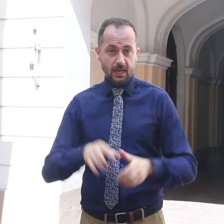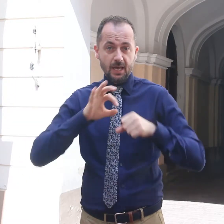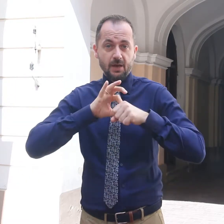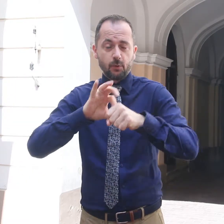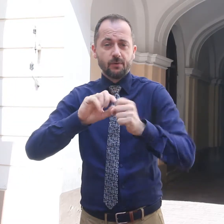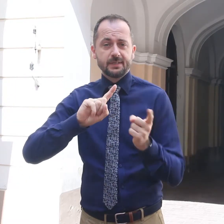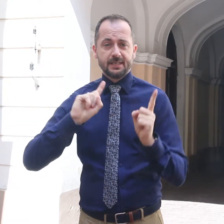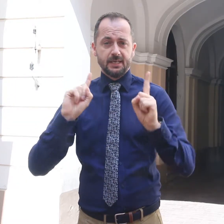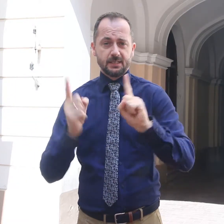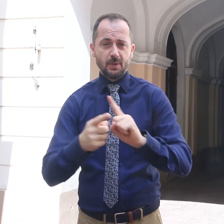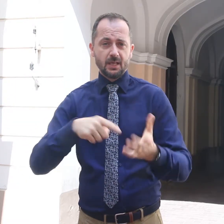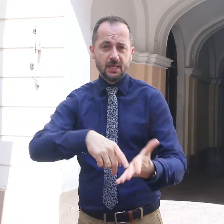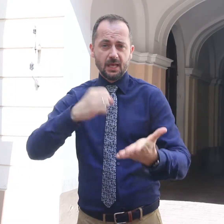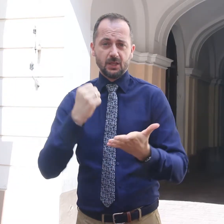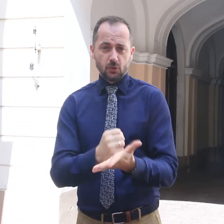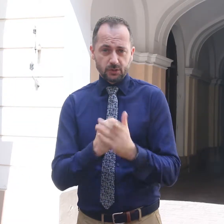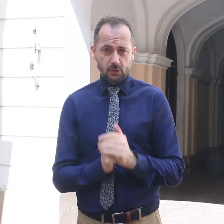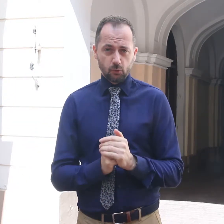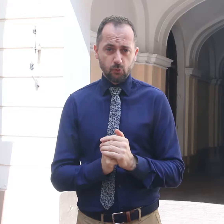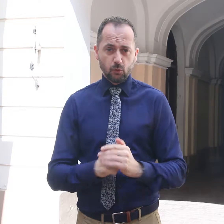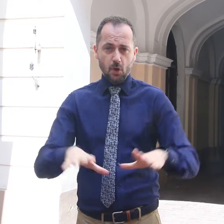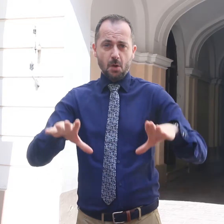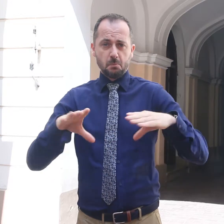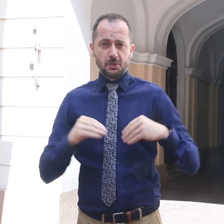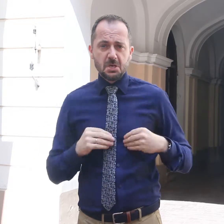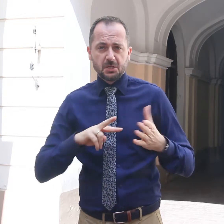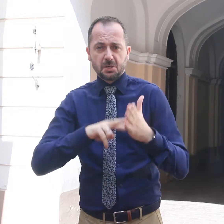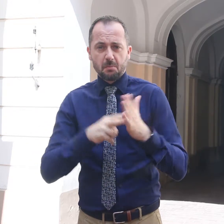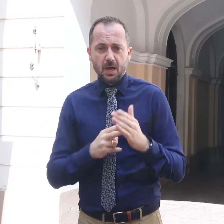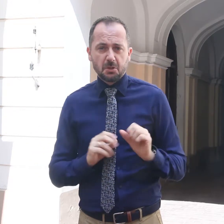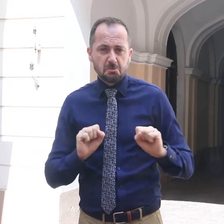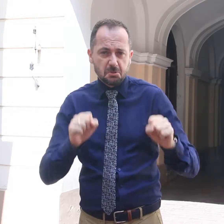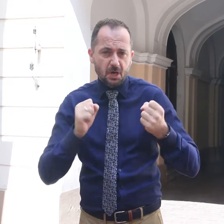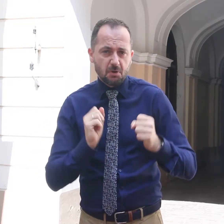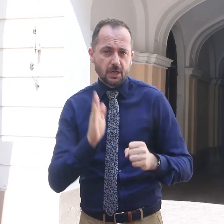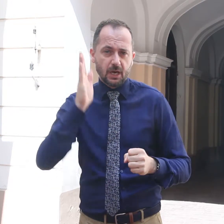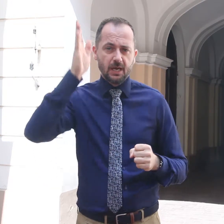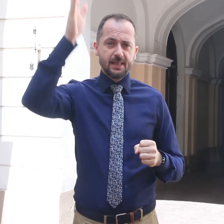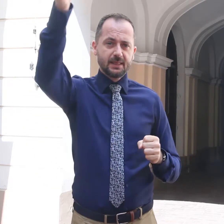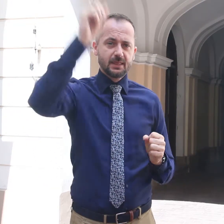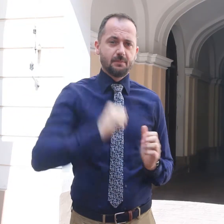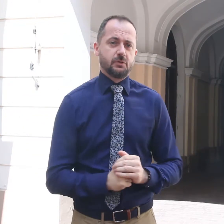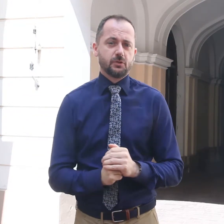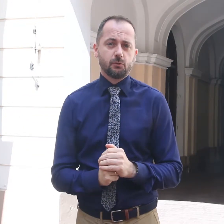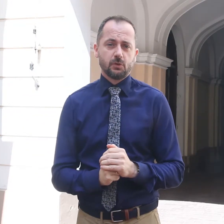wprowadzenie zmian statutowych, przyjęcie strategii działania oraz